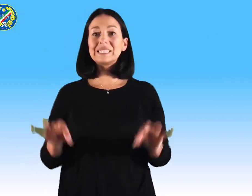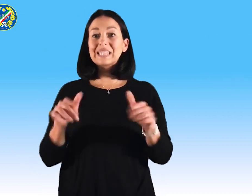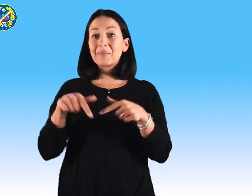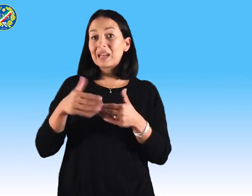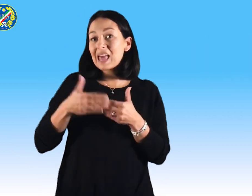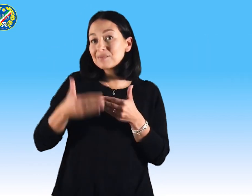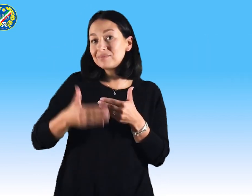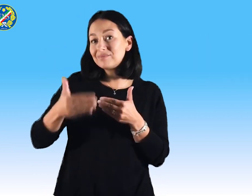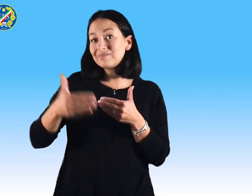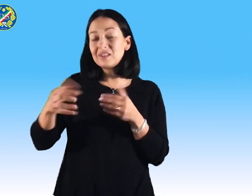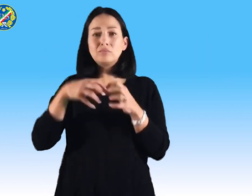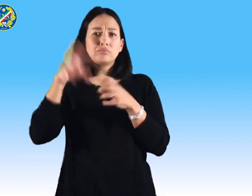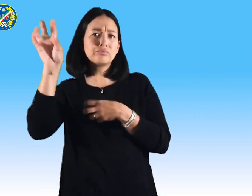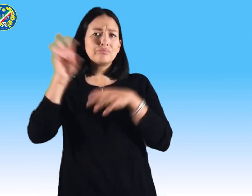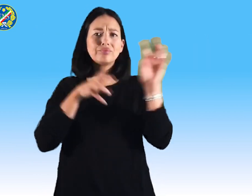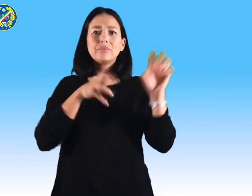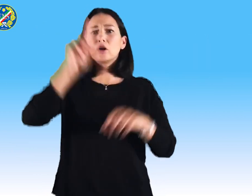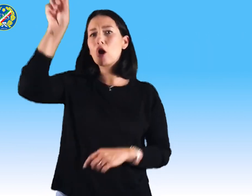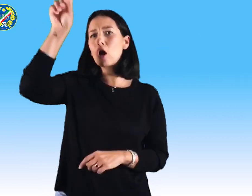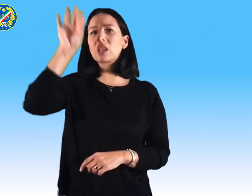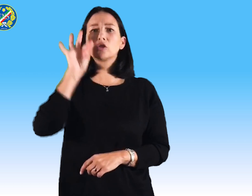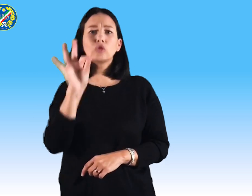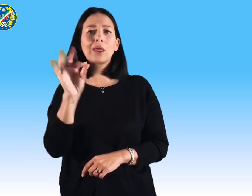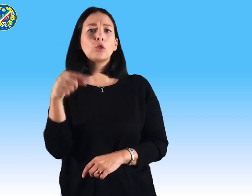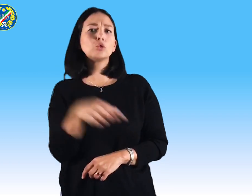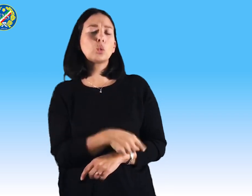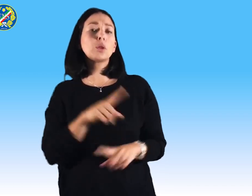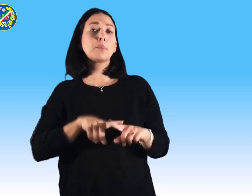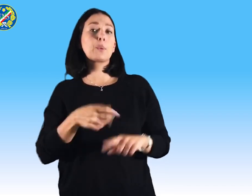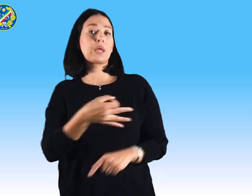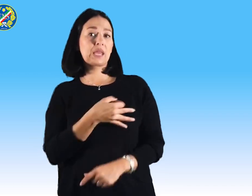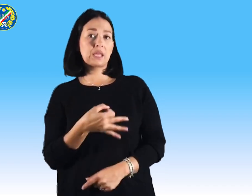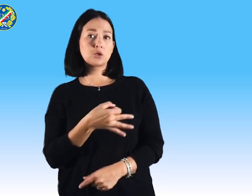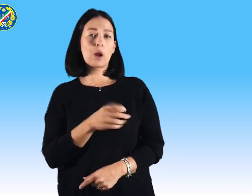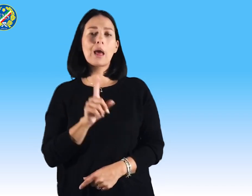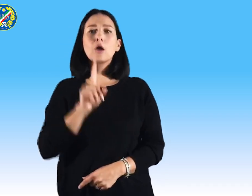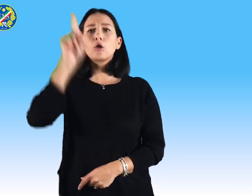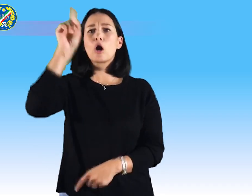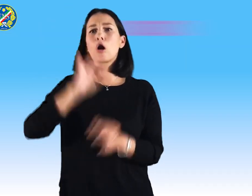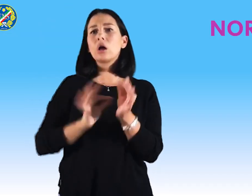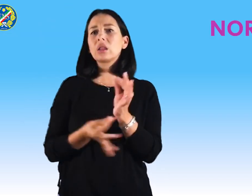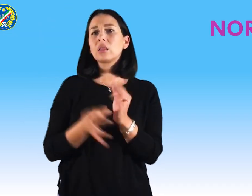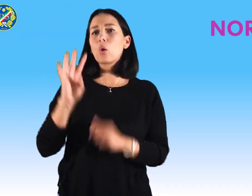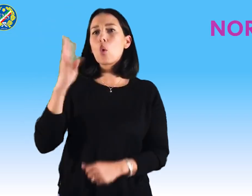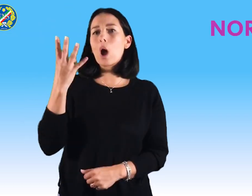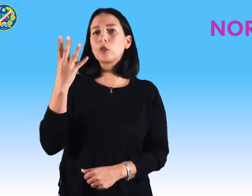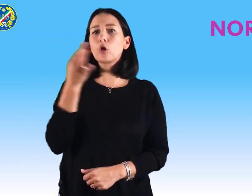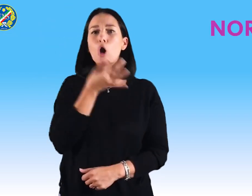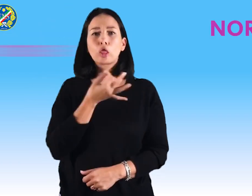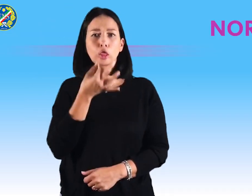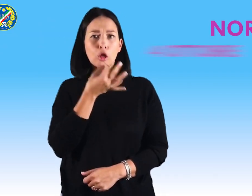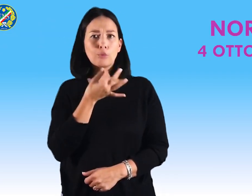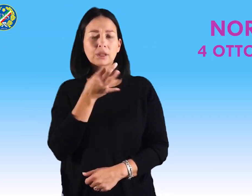Gli appuntamenti saranno come al solito divisi per zona. Ecco le date: Lunedì 4 ottobre per il nord.